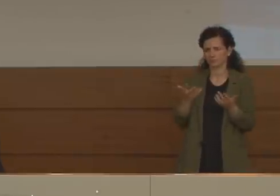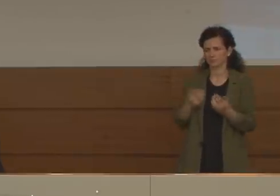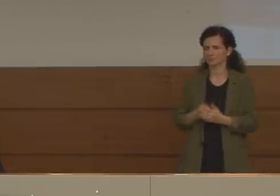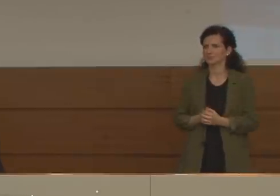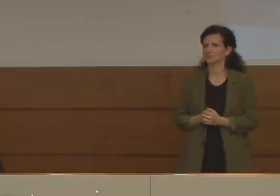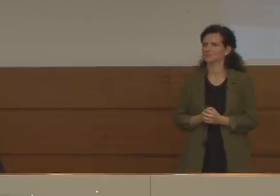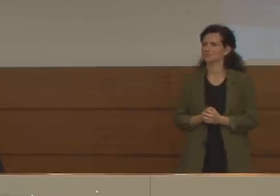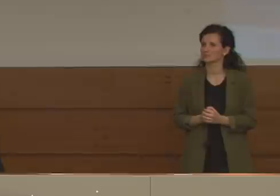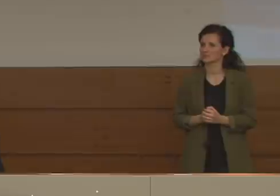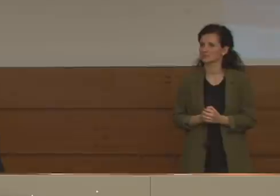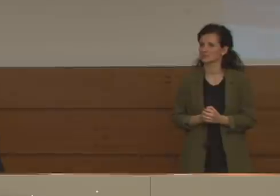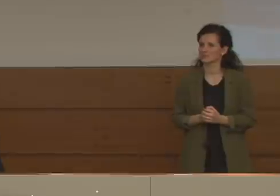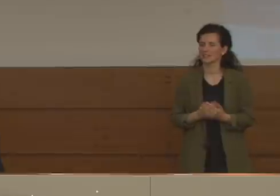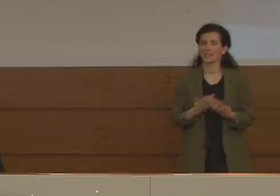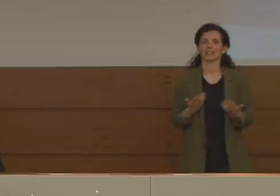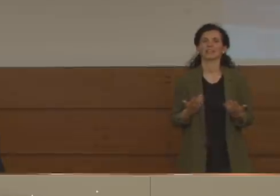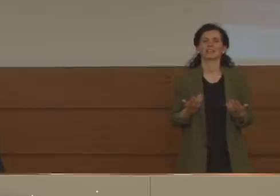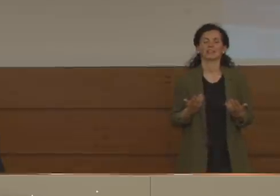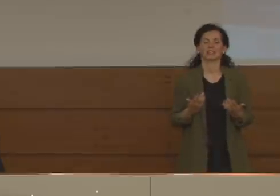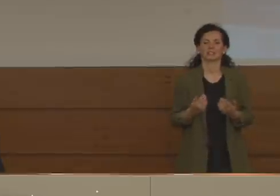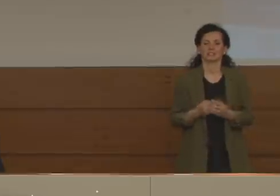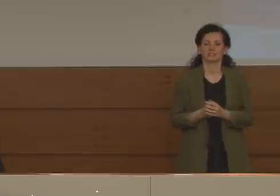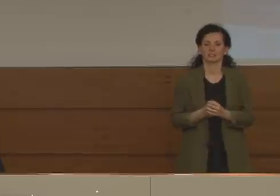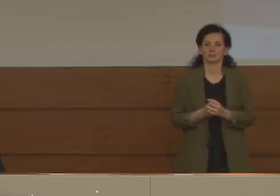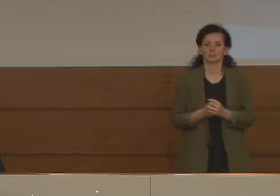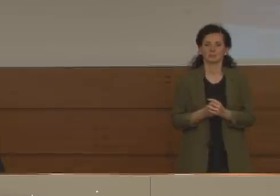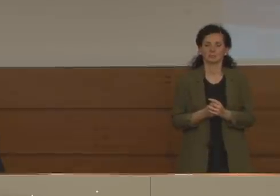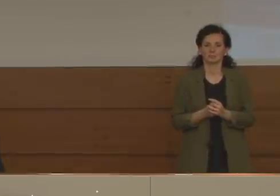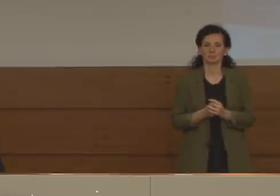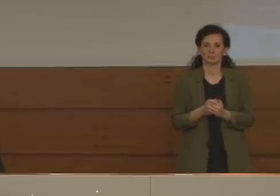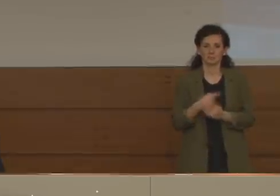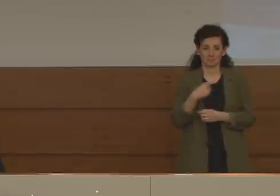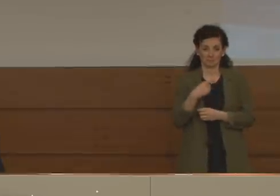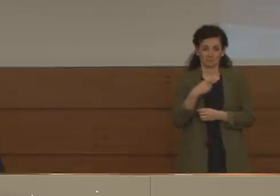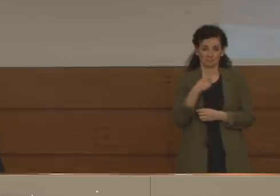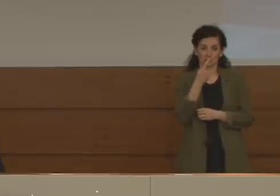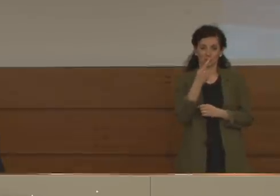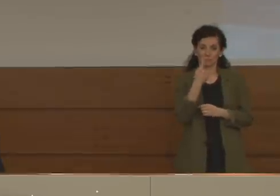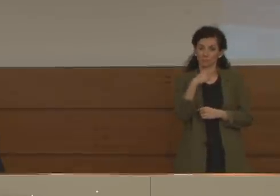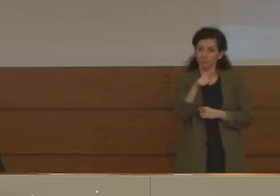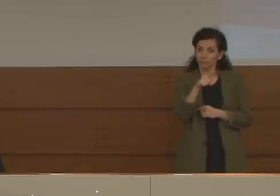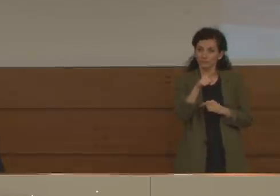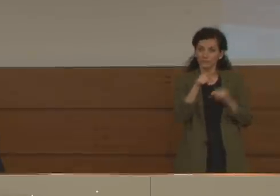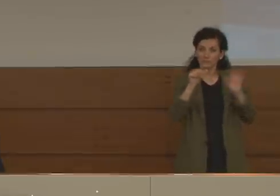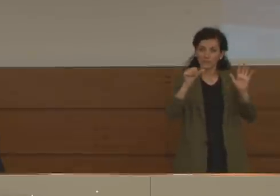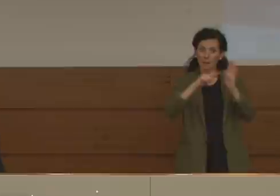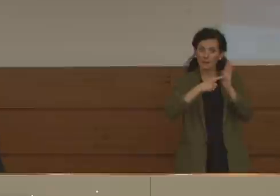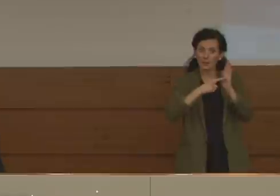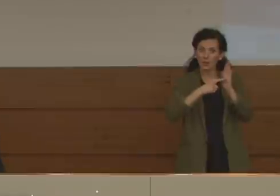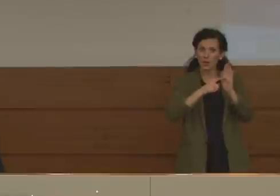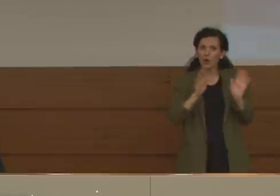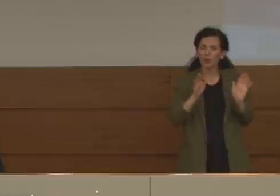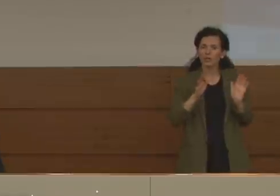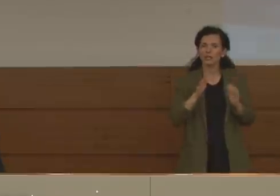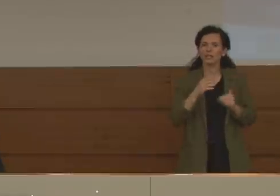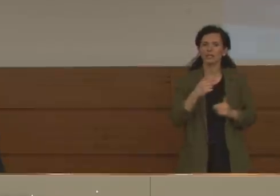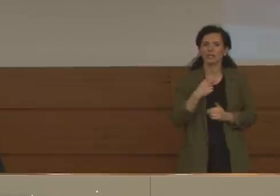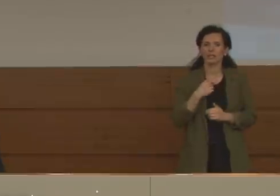Io personalmente su questi numeri non oso immaginare né pensare.